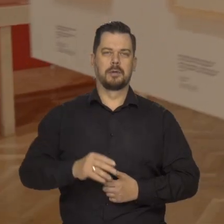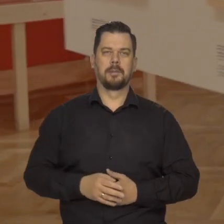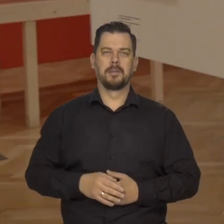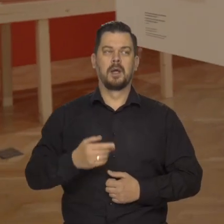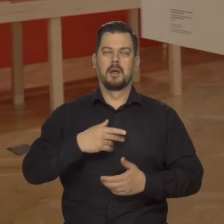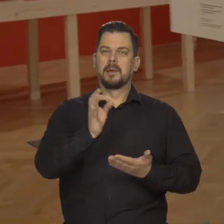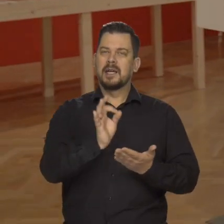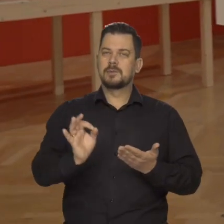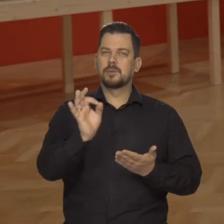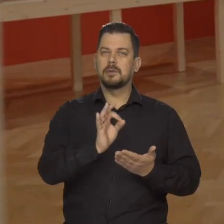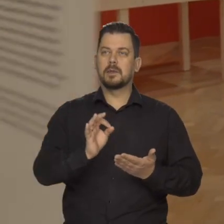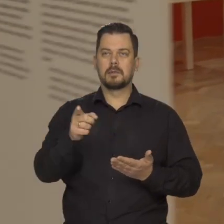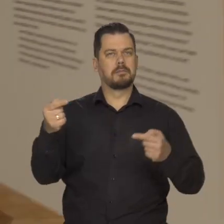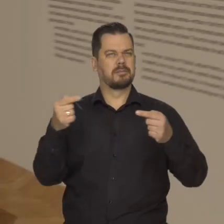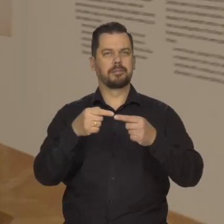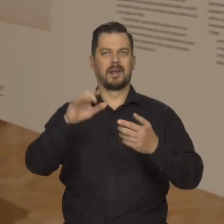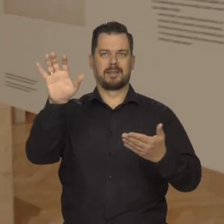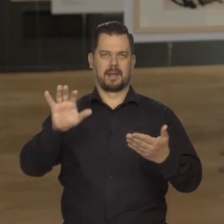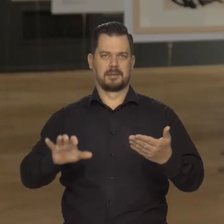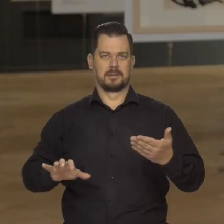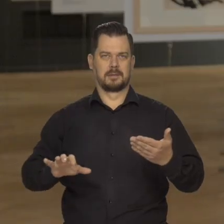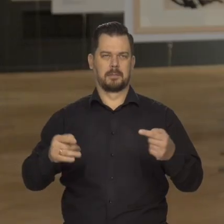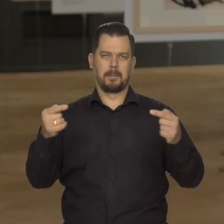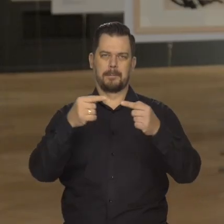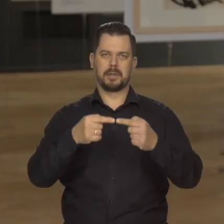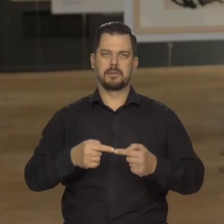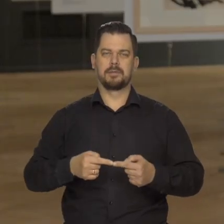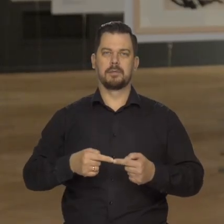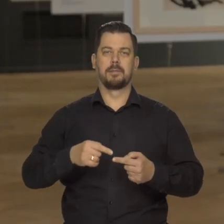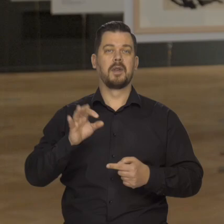Niektóre rysunki tworzą równoległą narrację względem tekstu, który ilustrują.